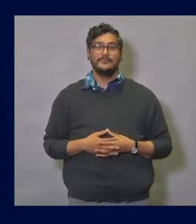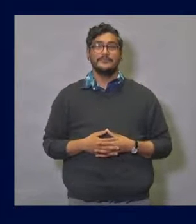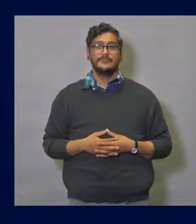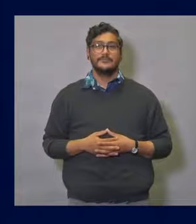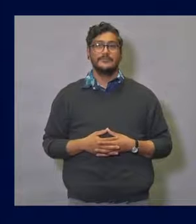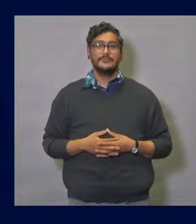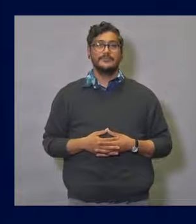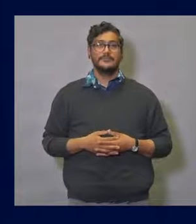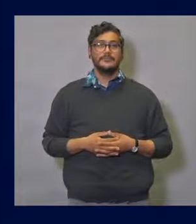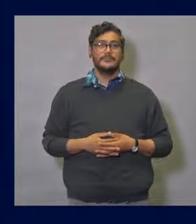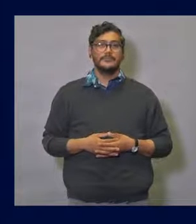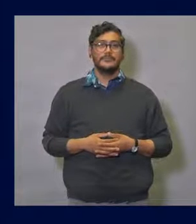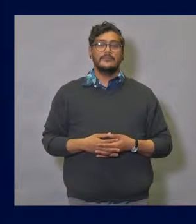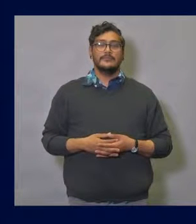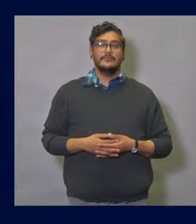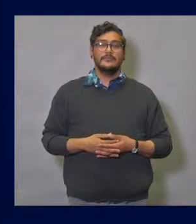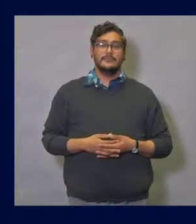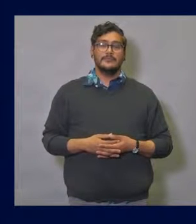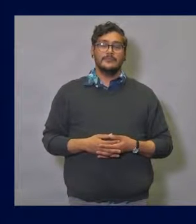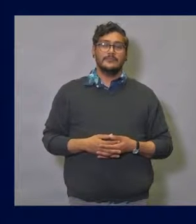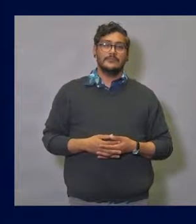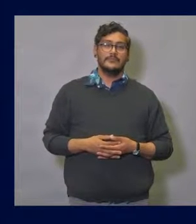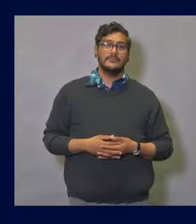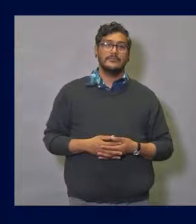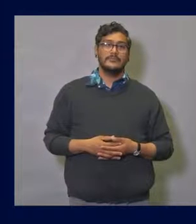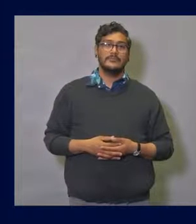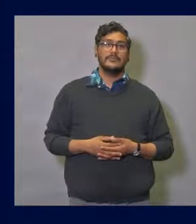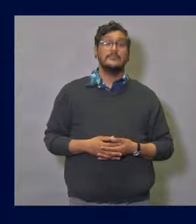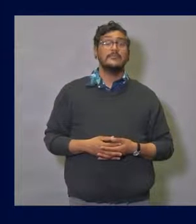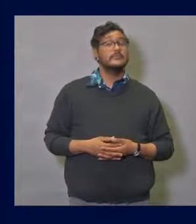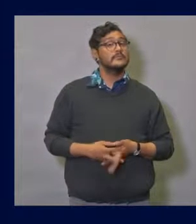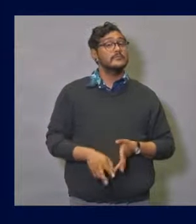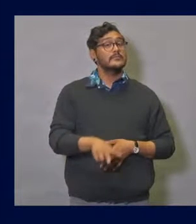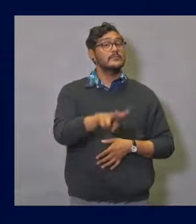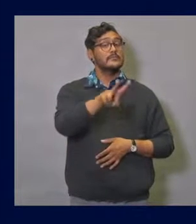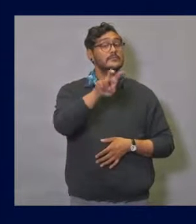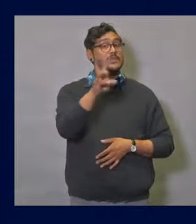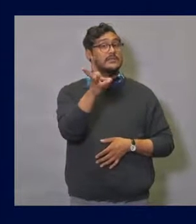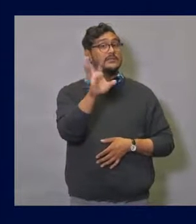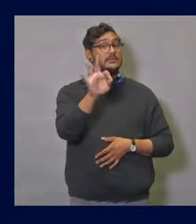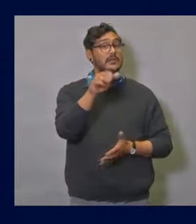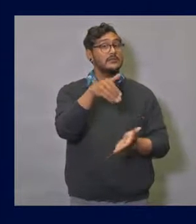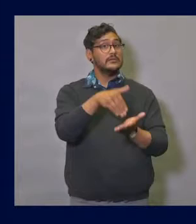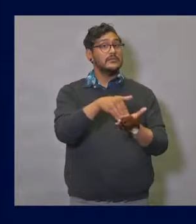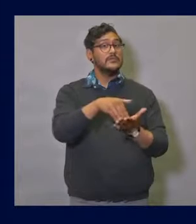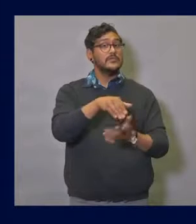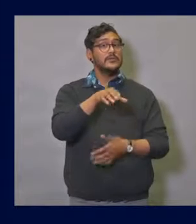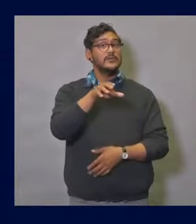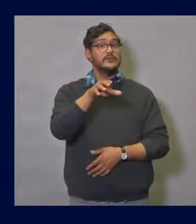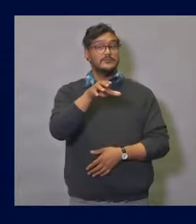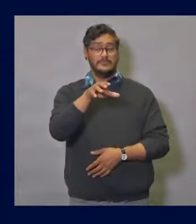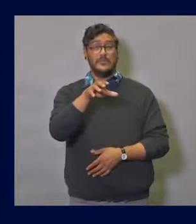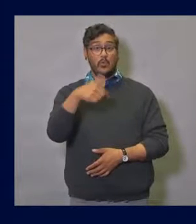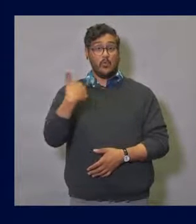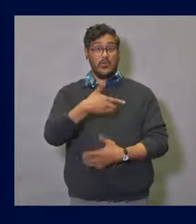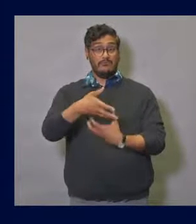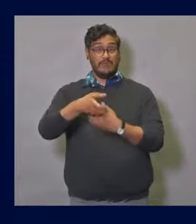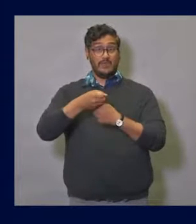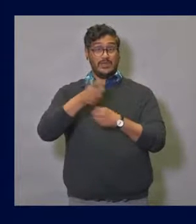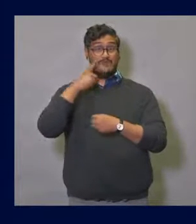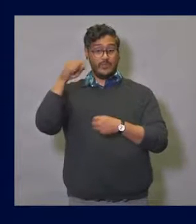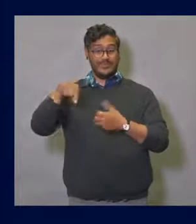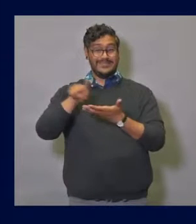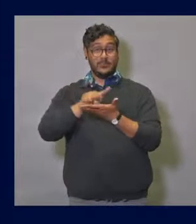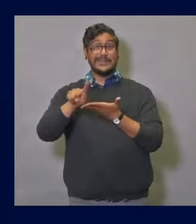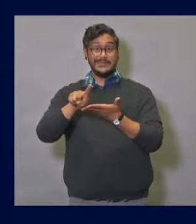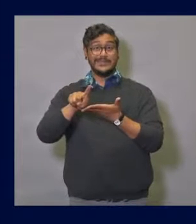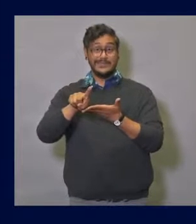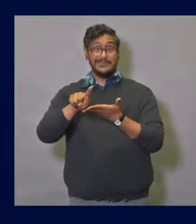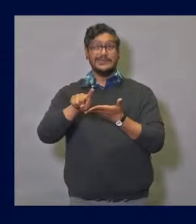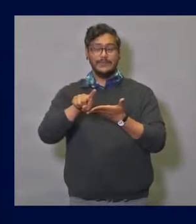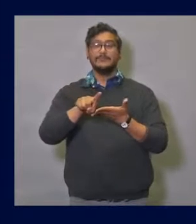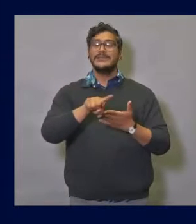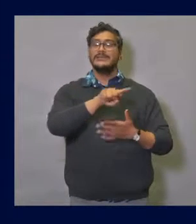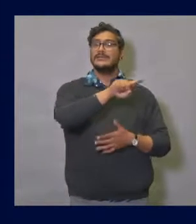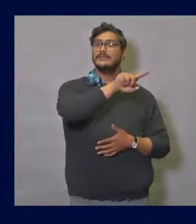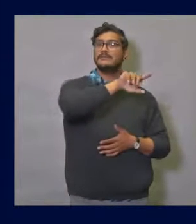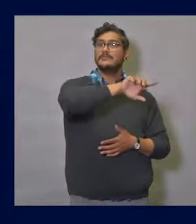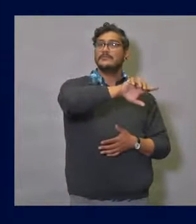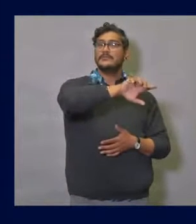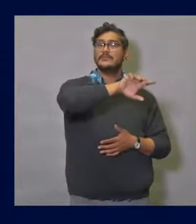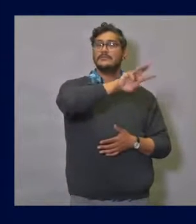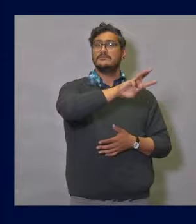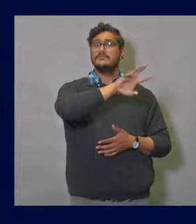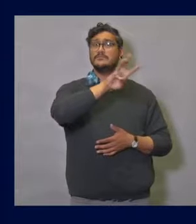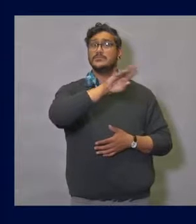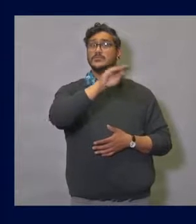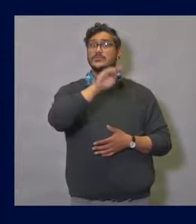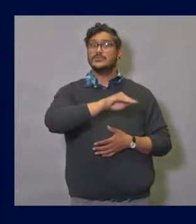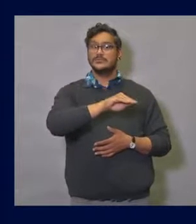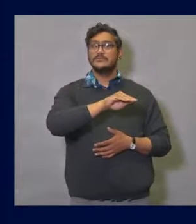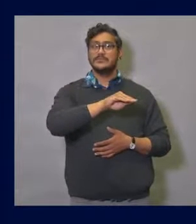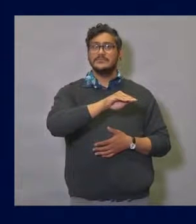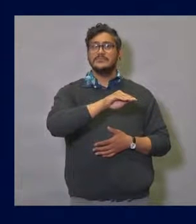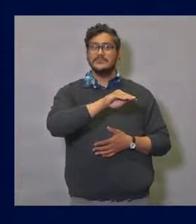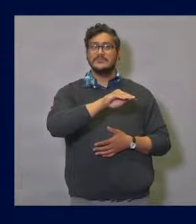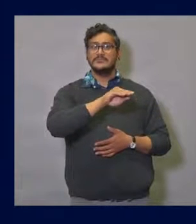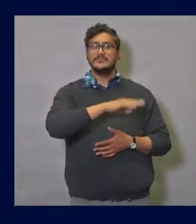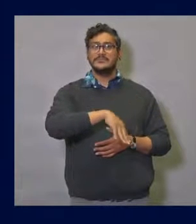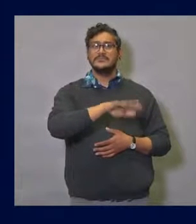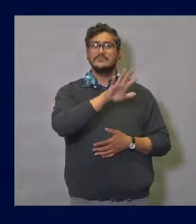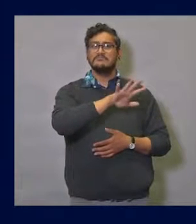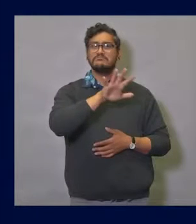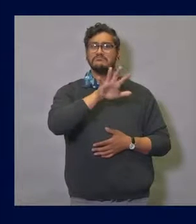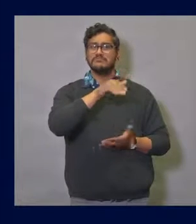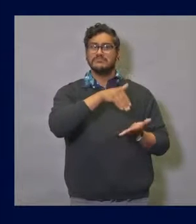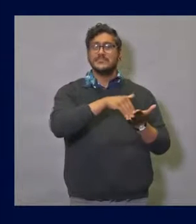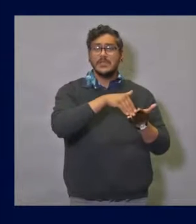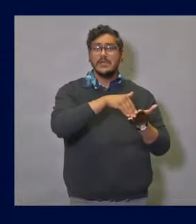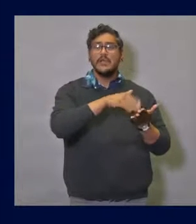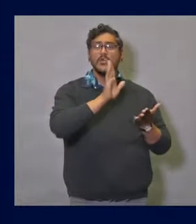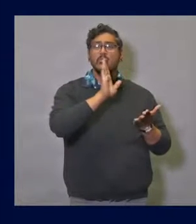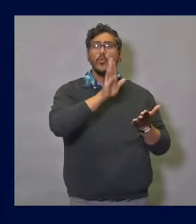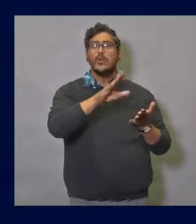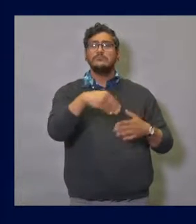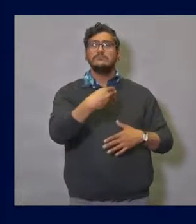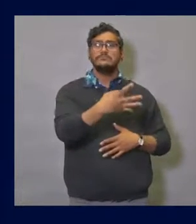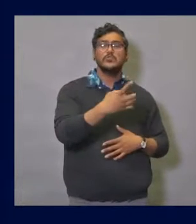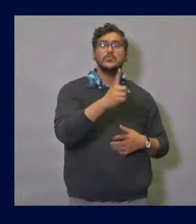PROGRAMARÁN 150 CENTROS DE